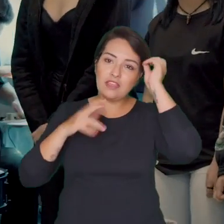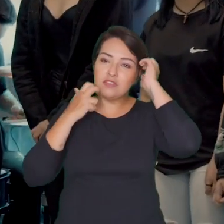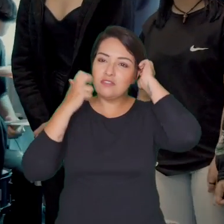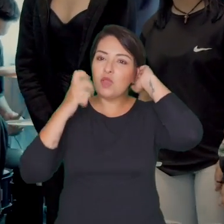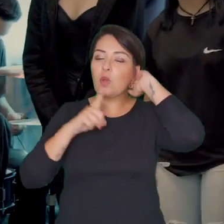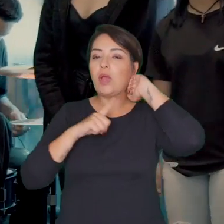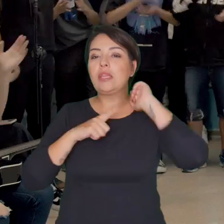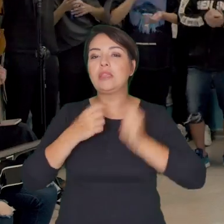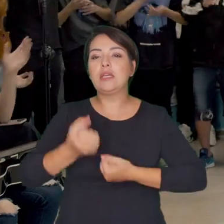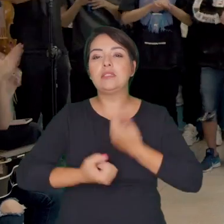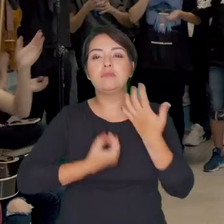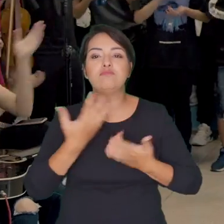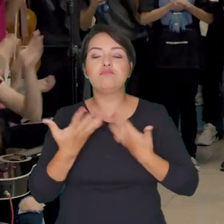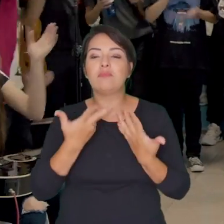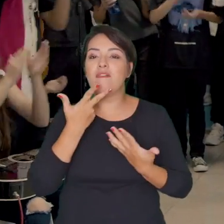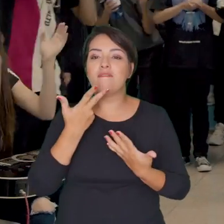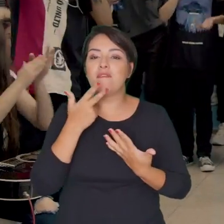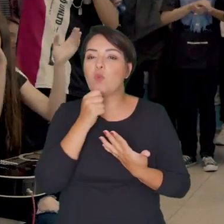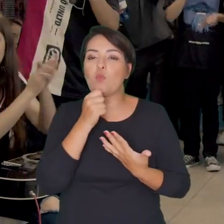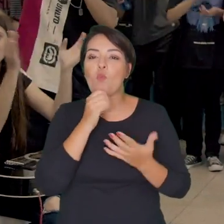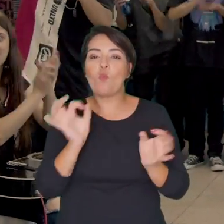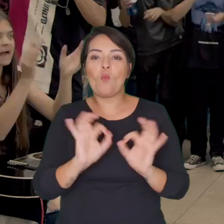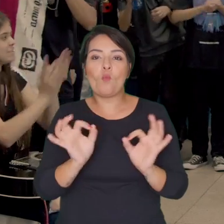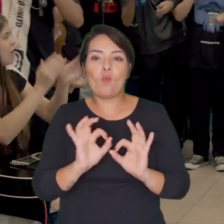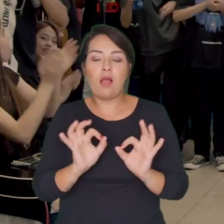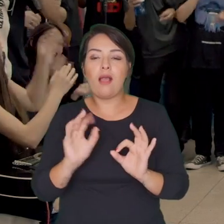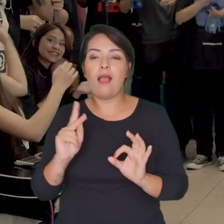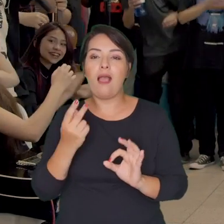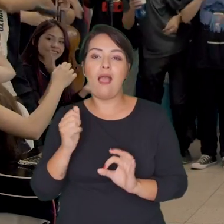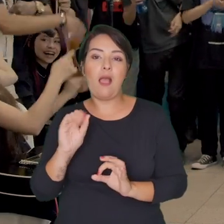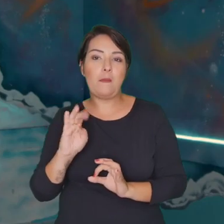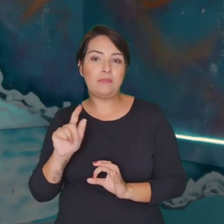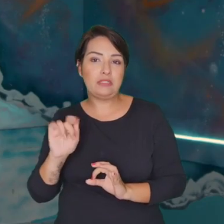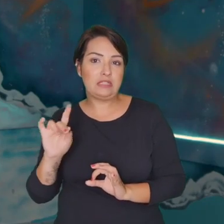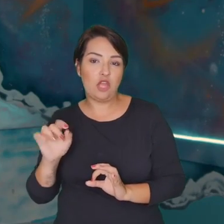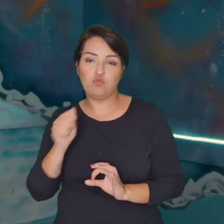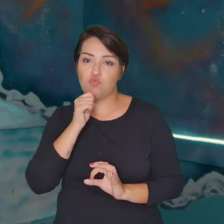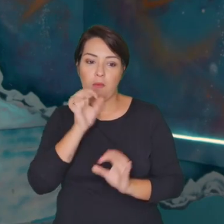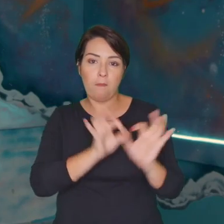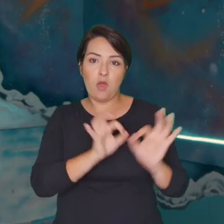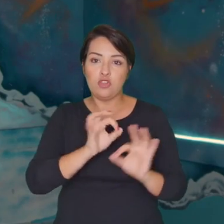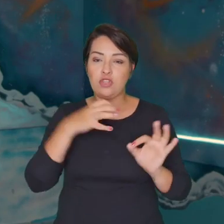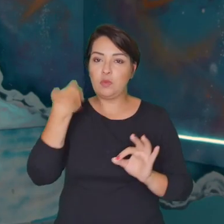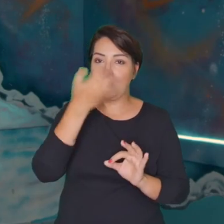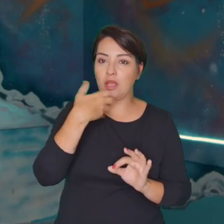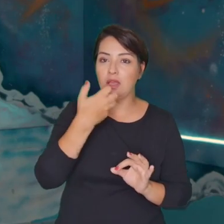vergonha de se expressar ou falar, não têm nenhum tipo de habilidade. Tem, sim. Quando a gente coloca eles dentro de um projeto, como canto e coral.